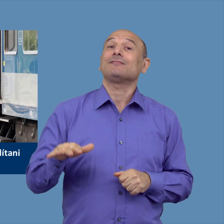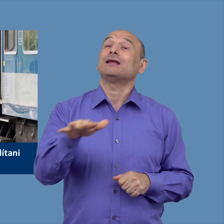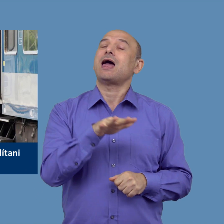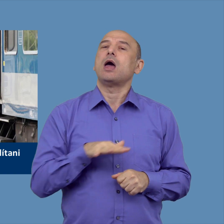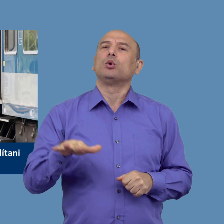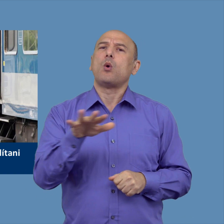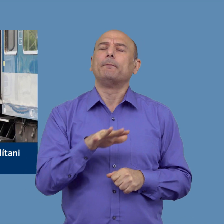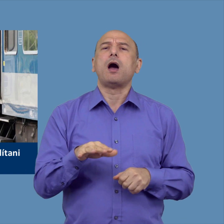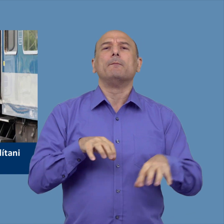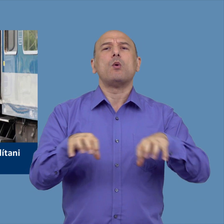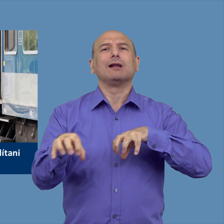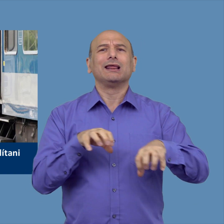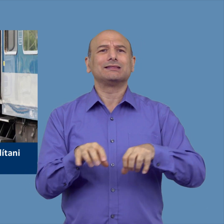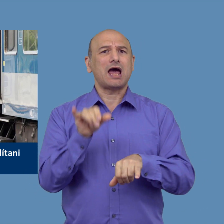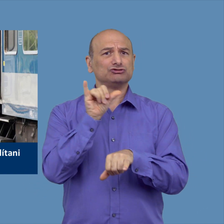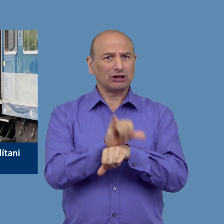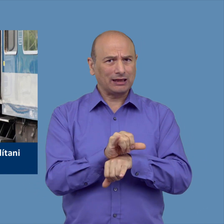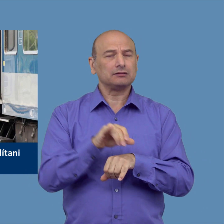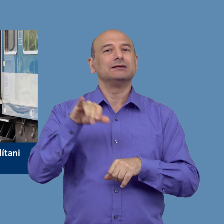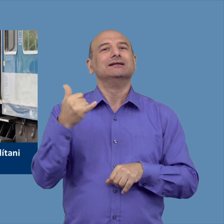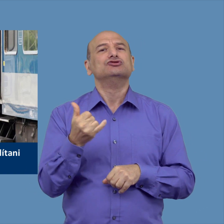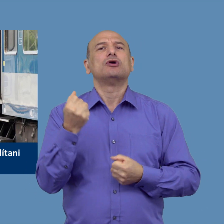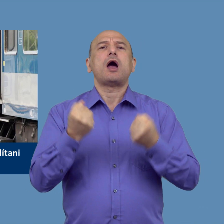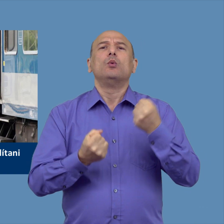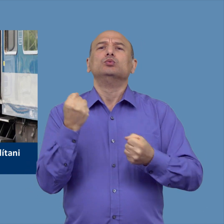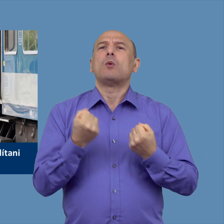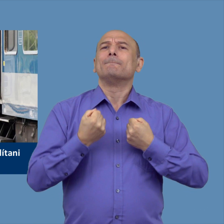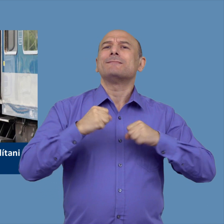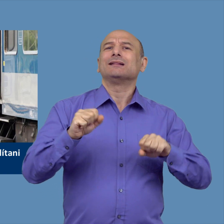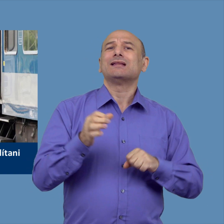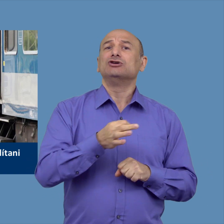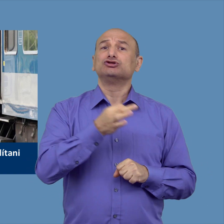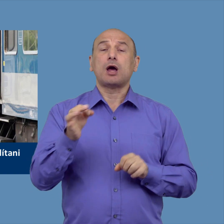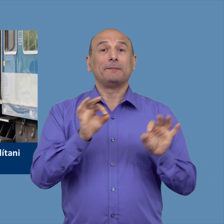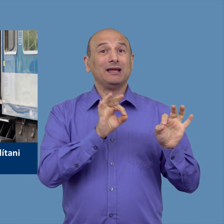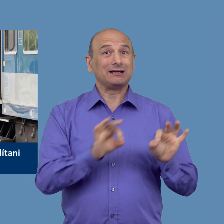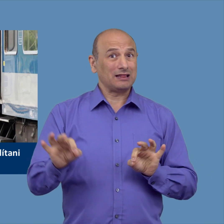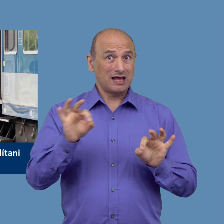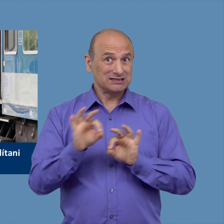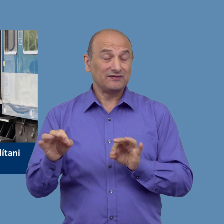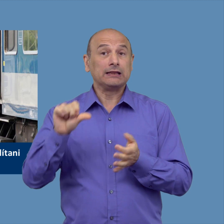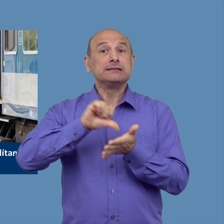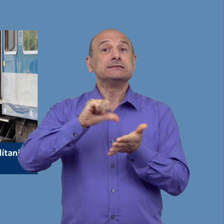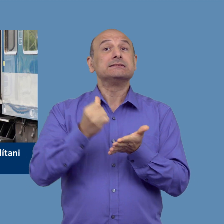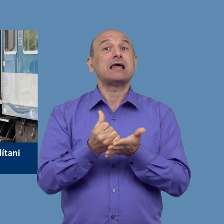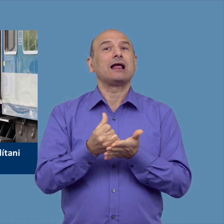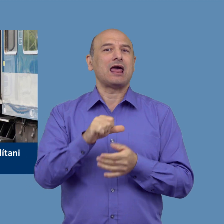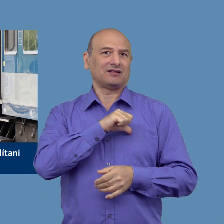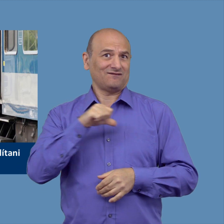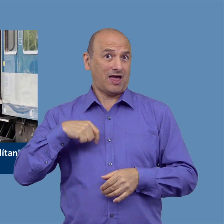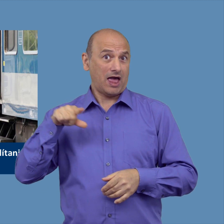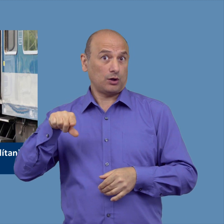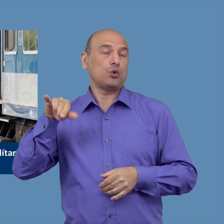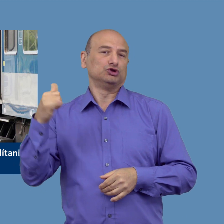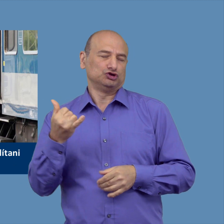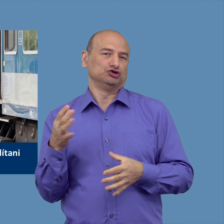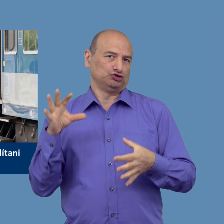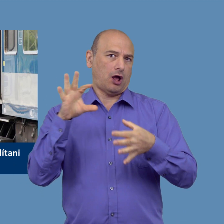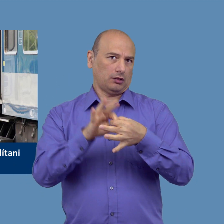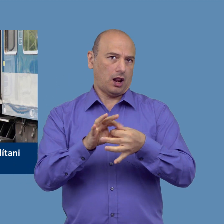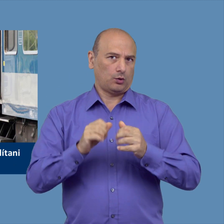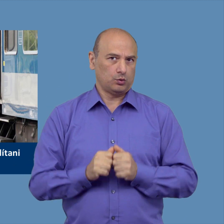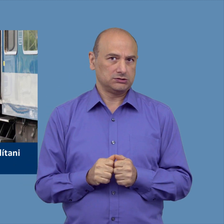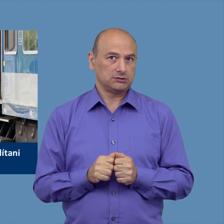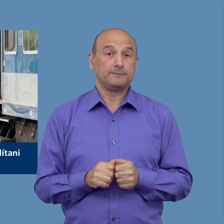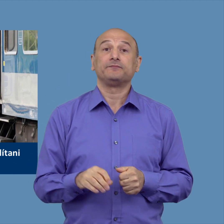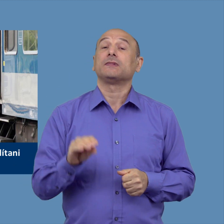Szeged is csatlakozott az Európai Mobilitási Hét és az Autómentes Nap rendezvényeihez,